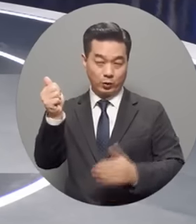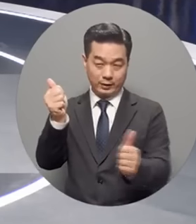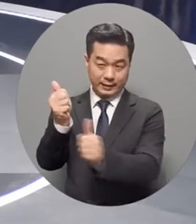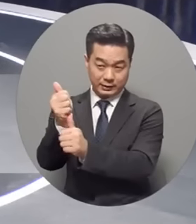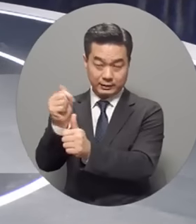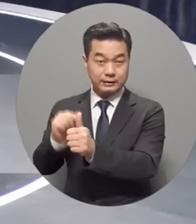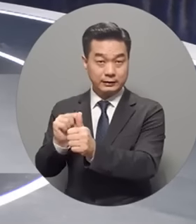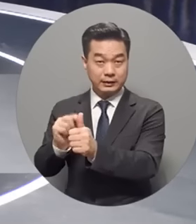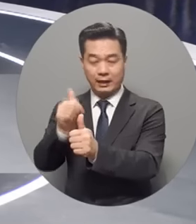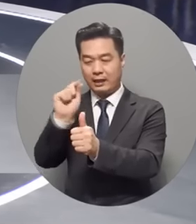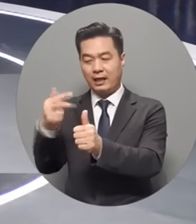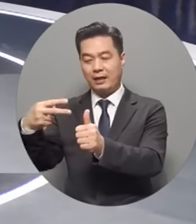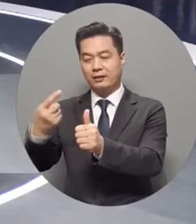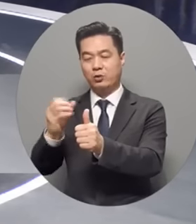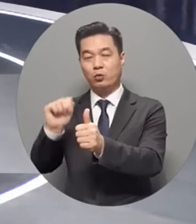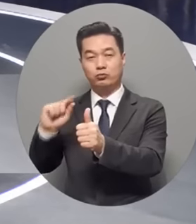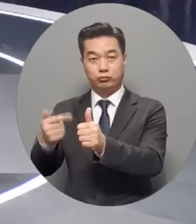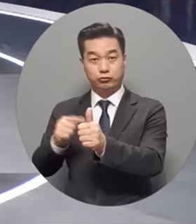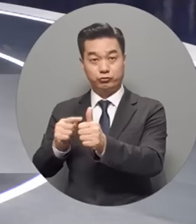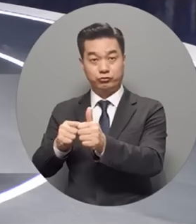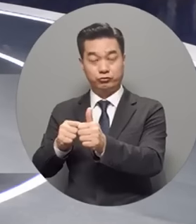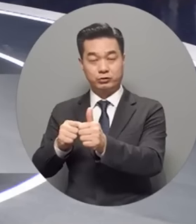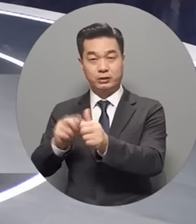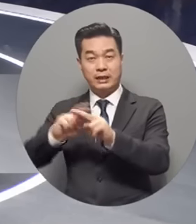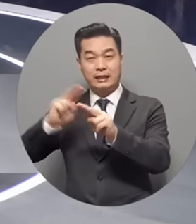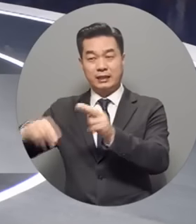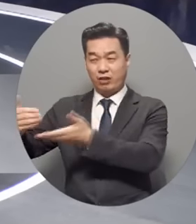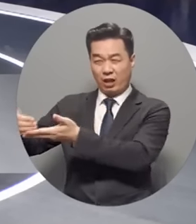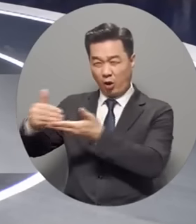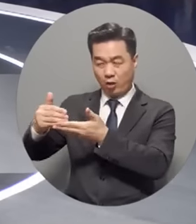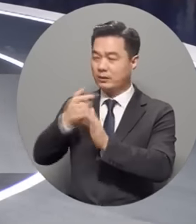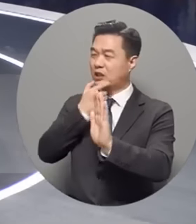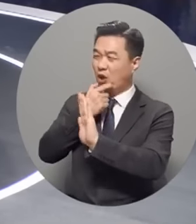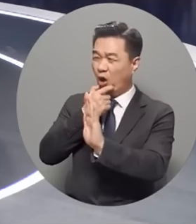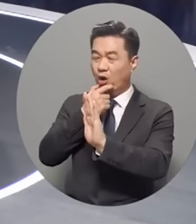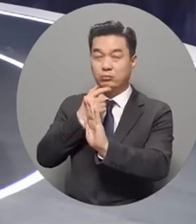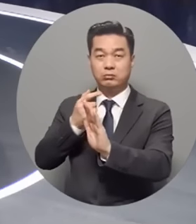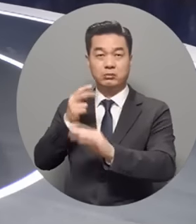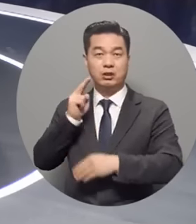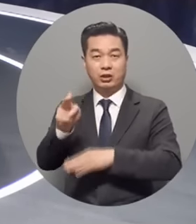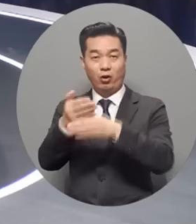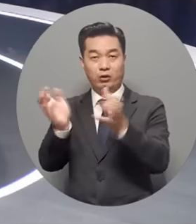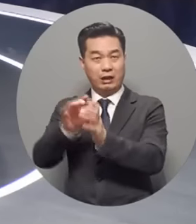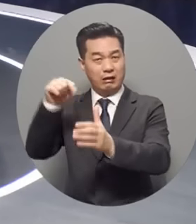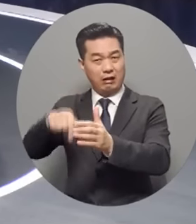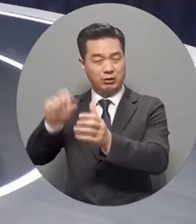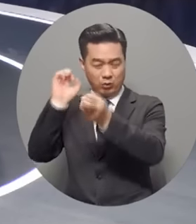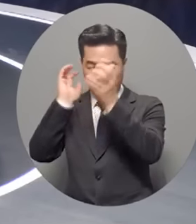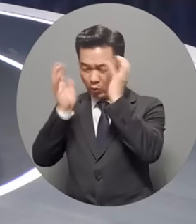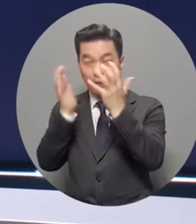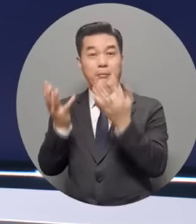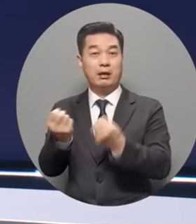구 기자, 대통령의 최측근이라고 불려왔습니다. 한동훈 위원장이 사퇴 요구를 받았고 또그거를 거부를 했어요. 여당 내에서도 혼란스러울 것 같습니다.